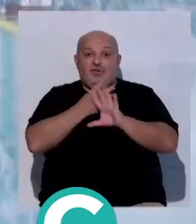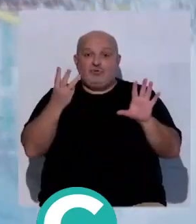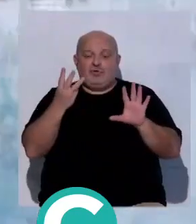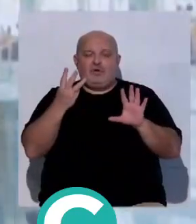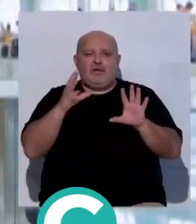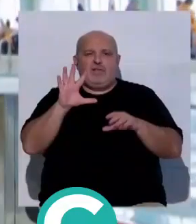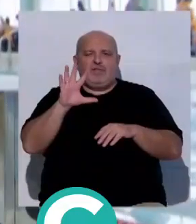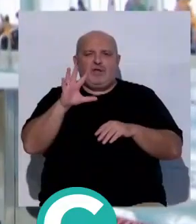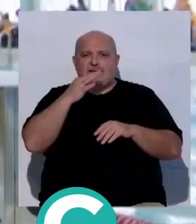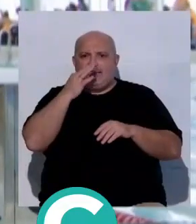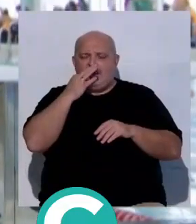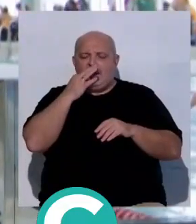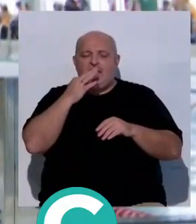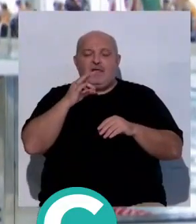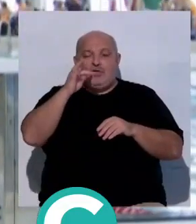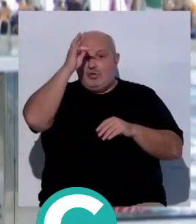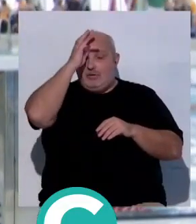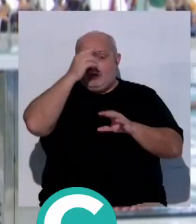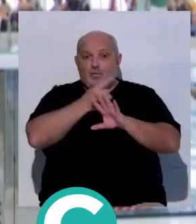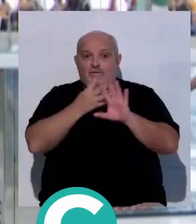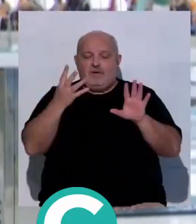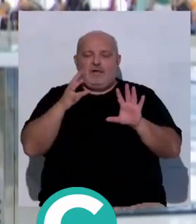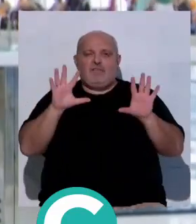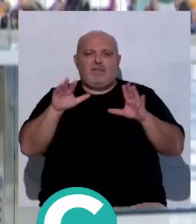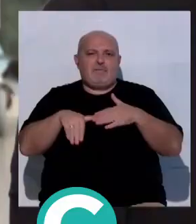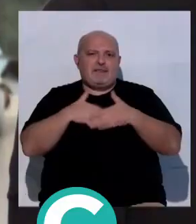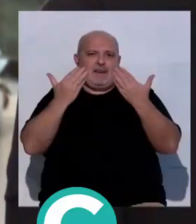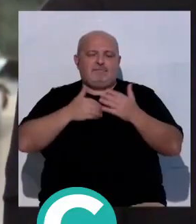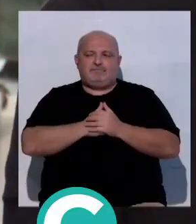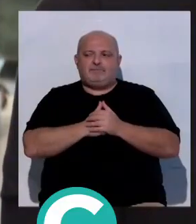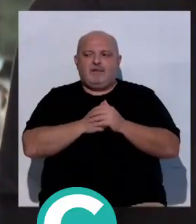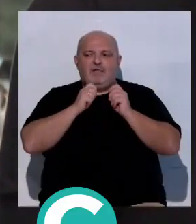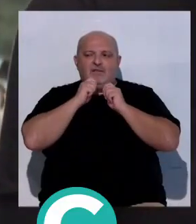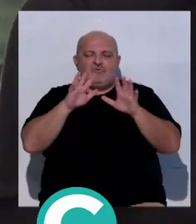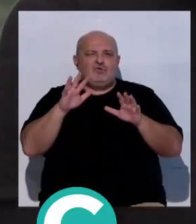las 5 de la tarde y el domingo 19 a partir de las 10 de la mañana la difusión de todos los deportes